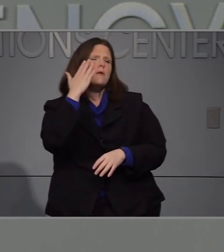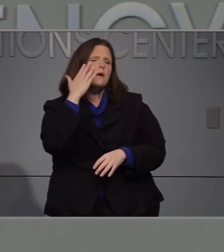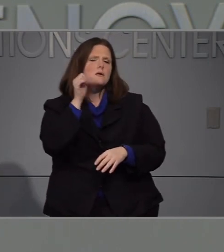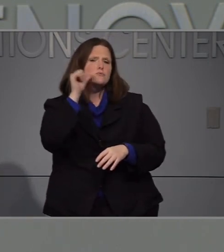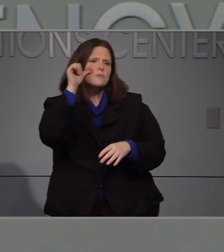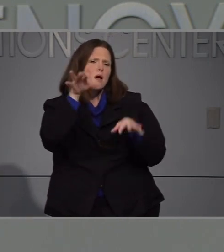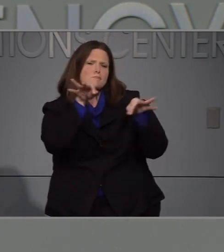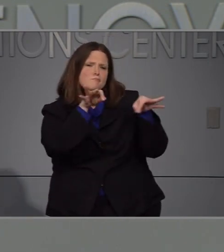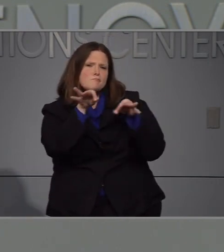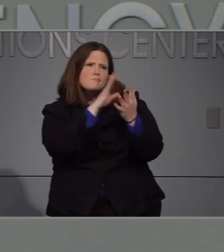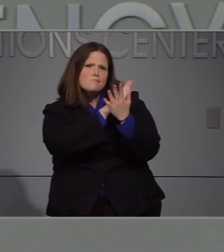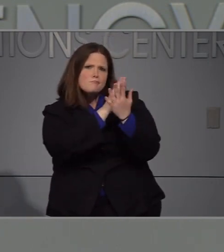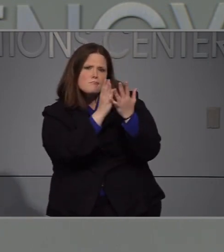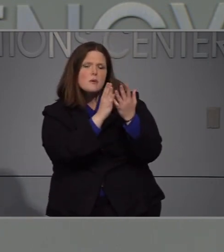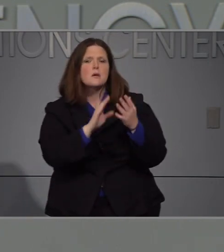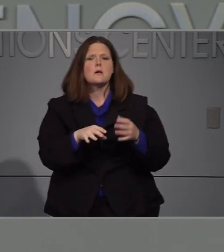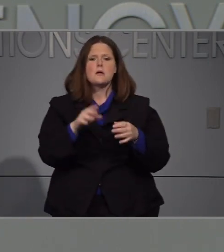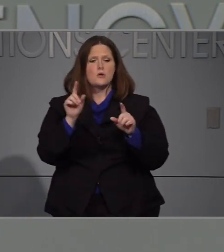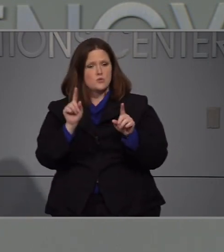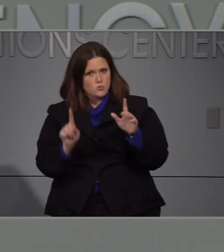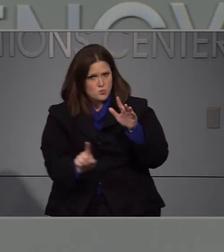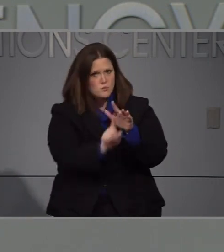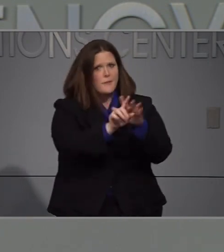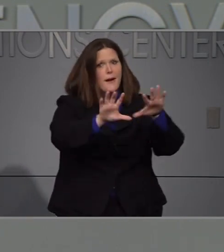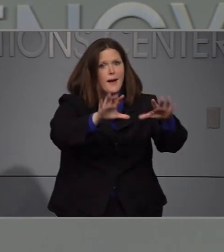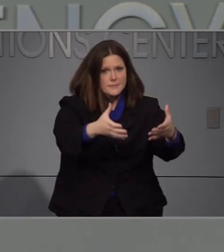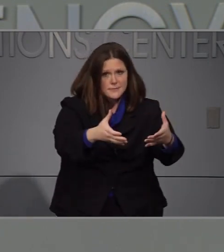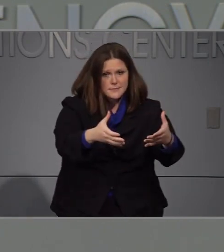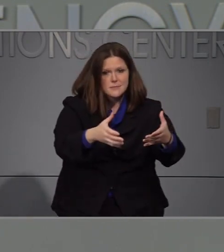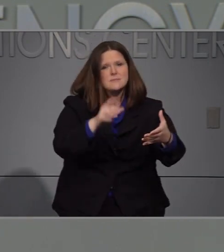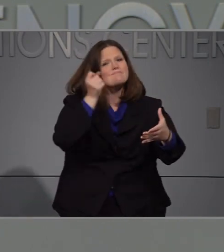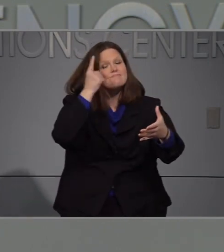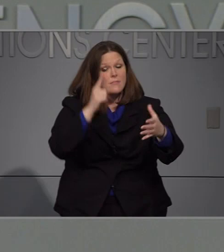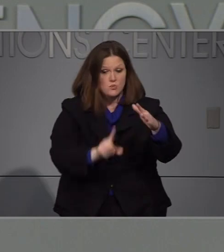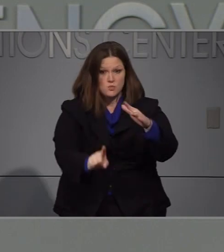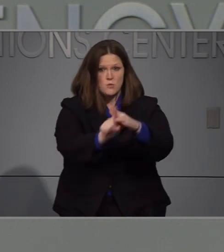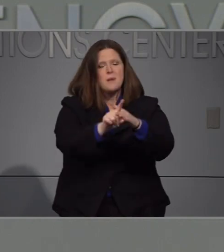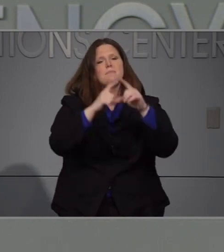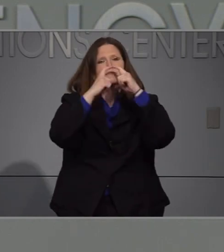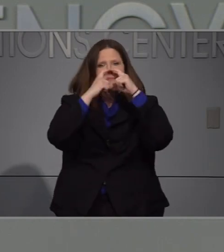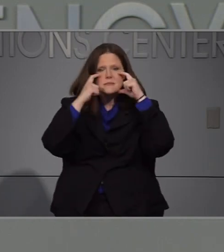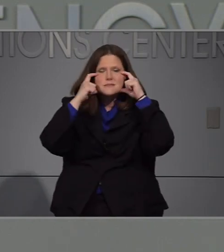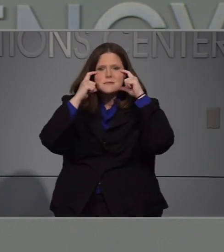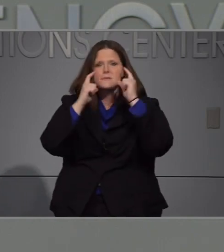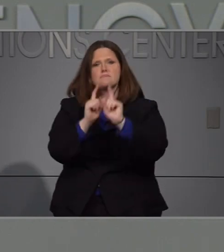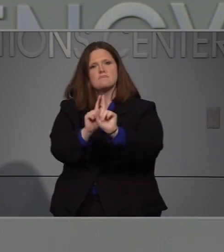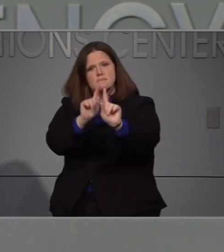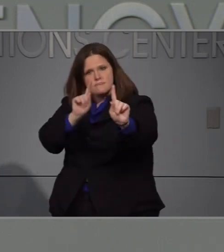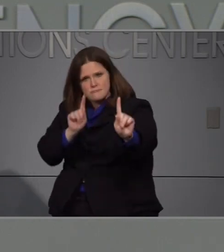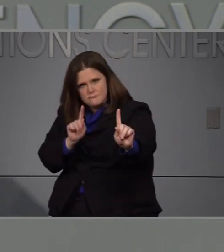similares a las opciones de la educación de kínder a doceavo grado por ejemplo, que regresen